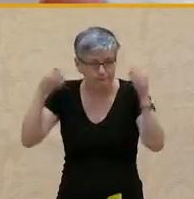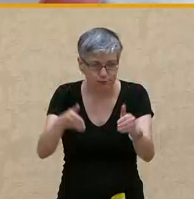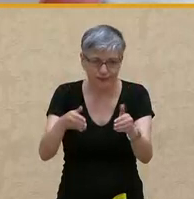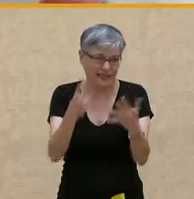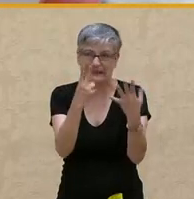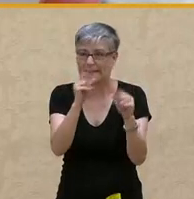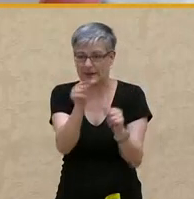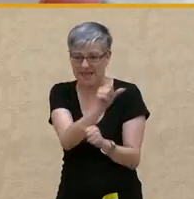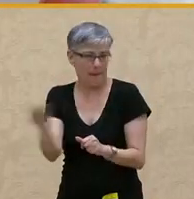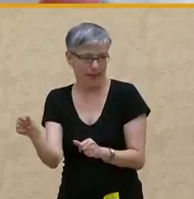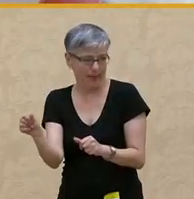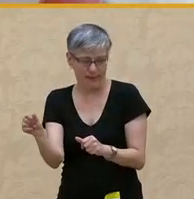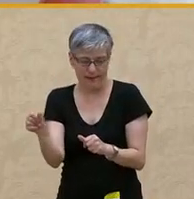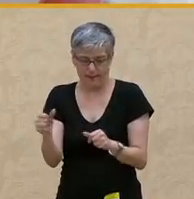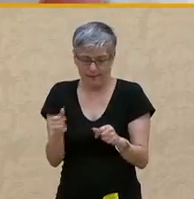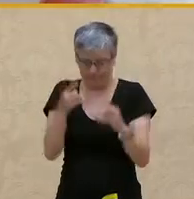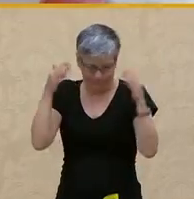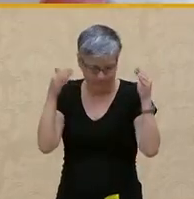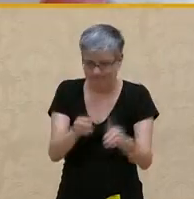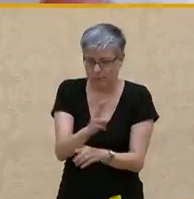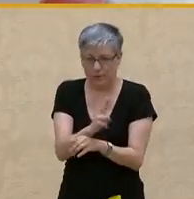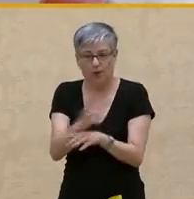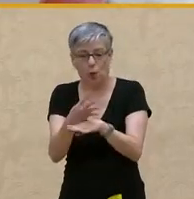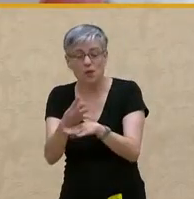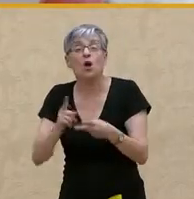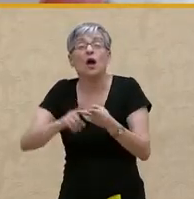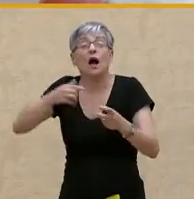Principalmente hay un progenitor que tiene que dejar de trabajar porque son numerosas